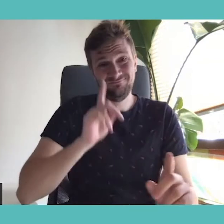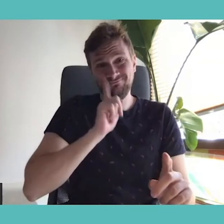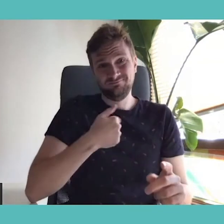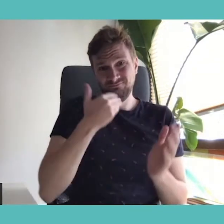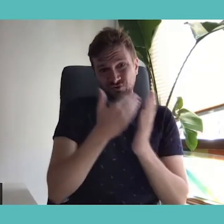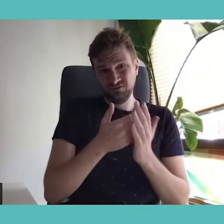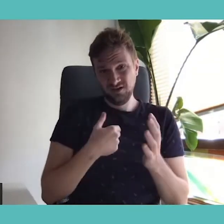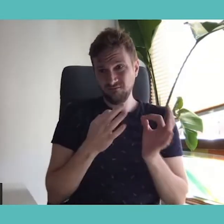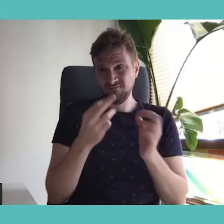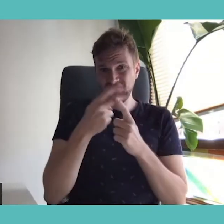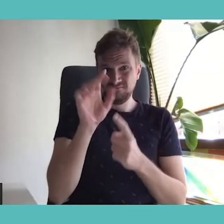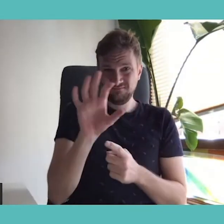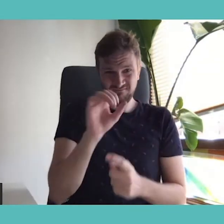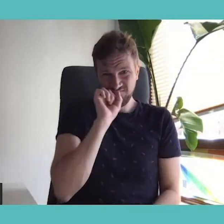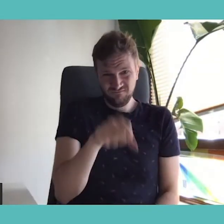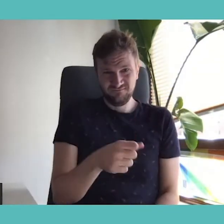Naprawdę, teraz w ogóle nie oglądam telewizji.